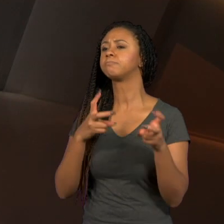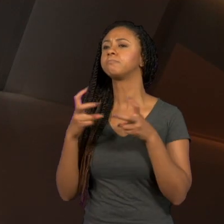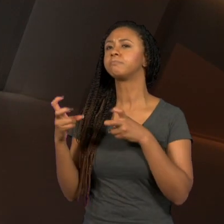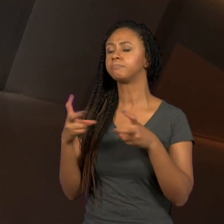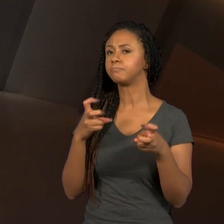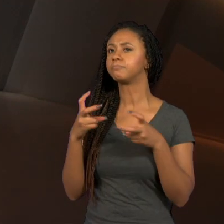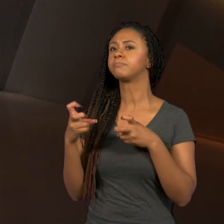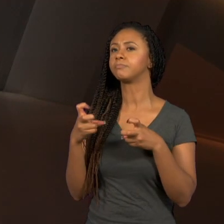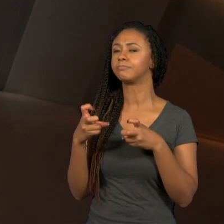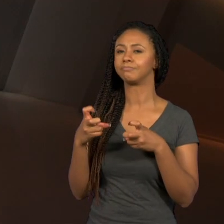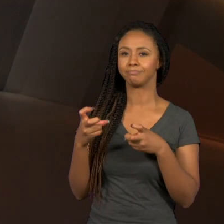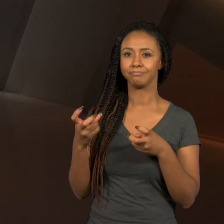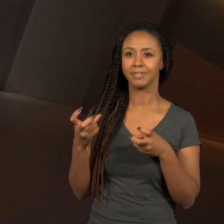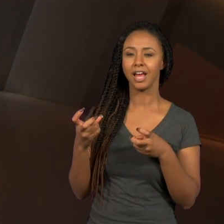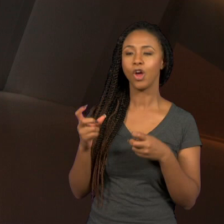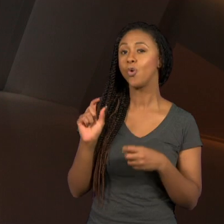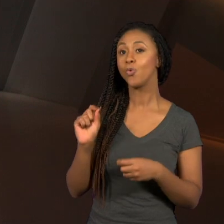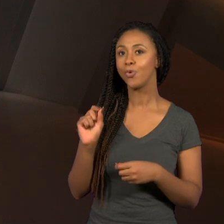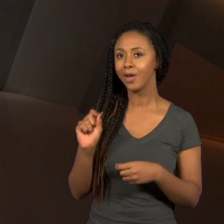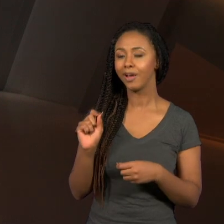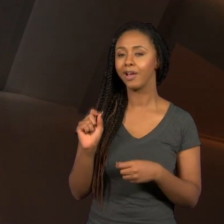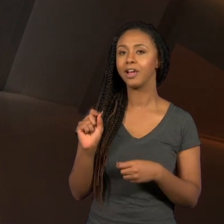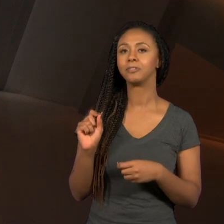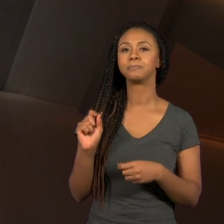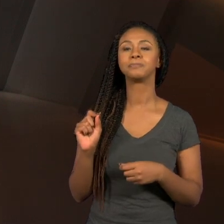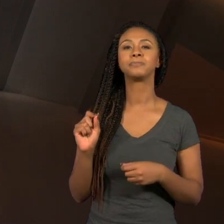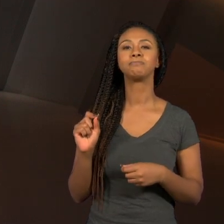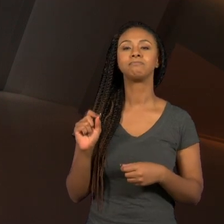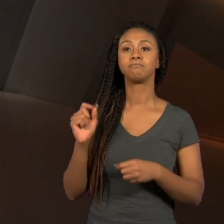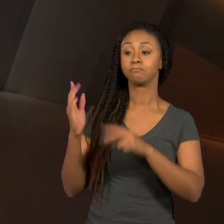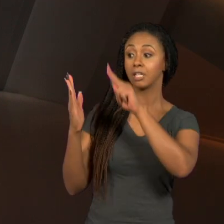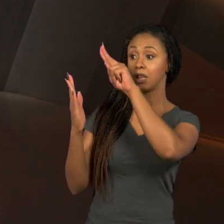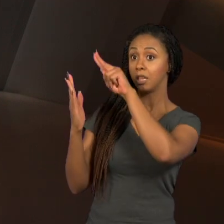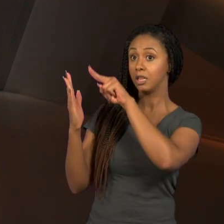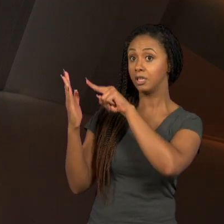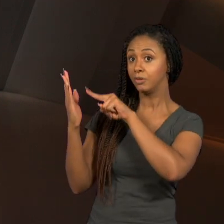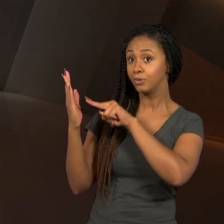EXISTE AQUI A LEITURA DE LITERATURA PARA UM GRUPO